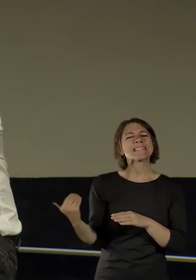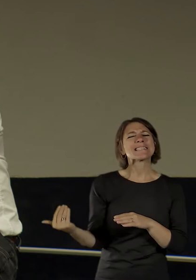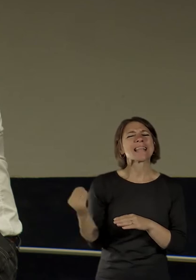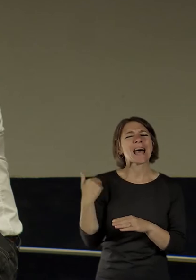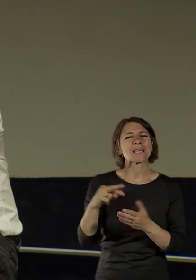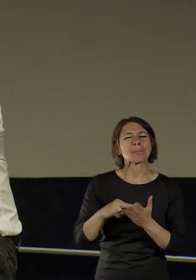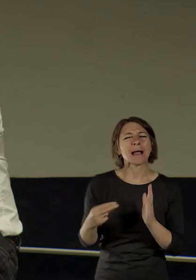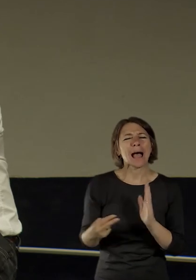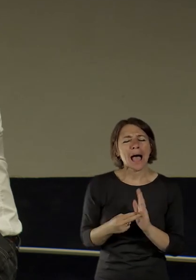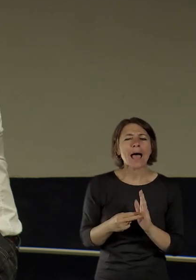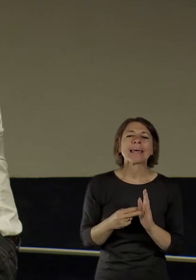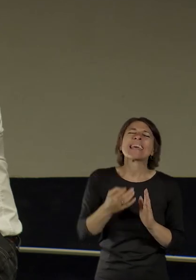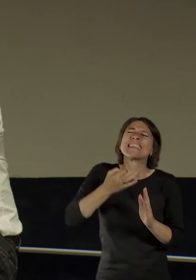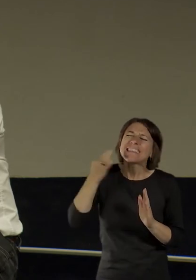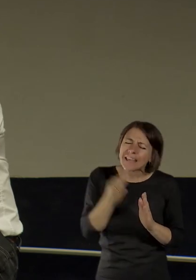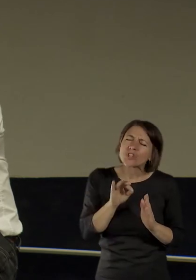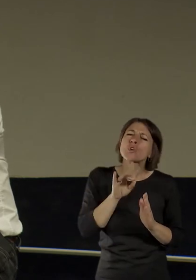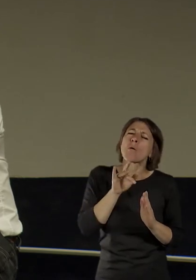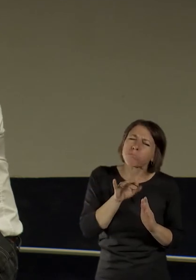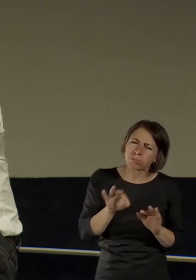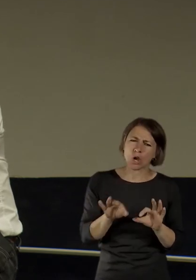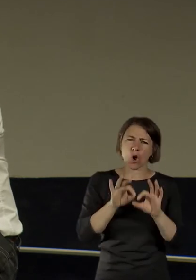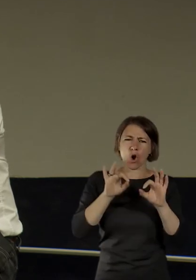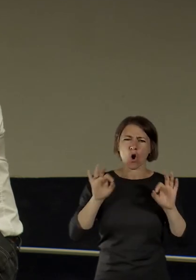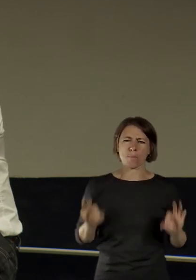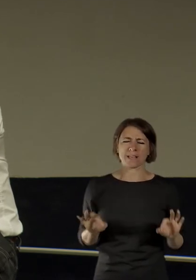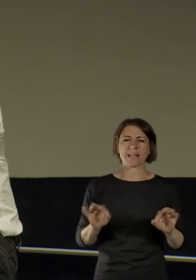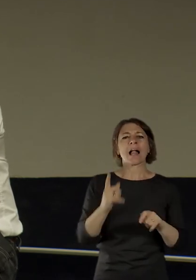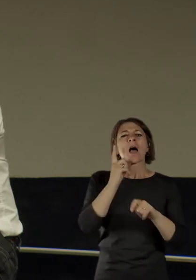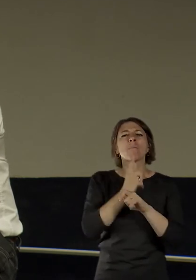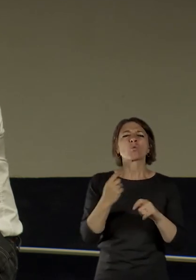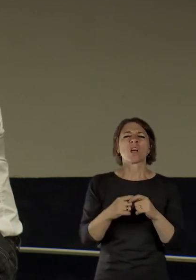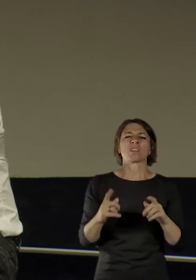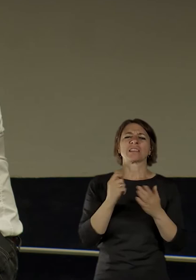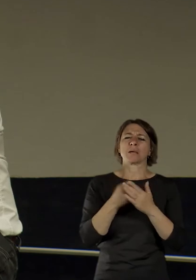míry reguluje to území, ale reguluje je pouze tím koeficientem.